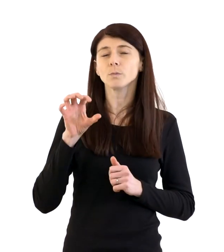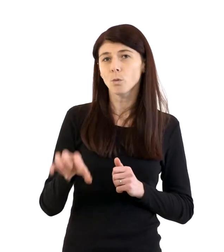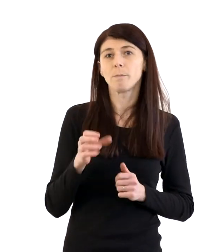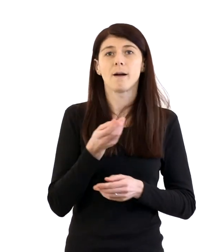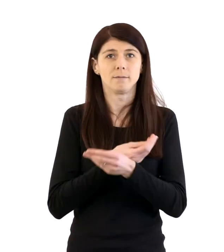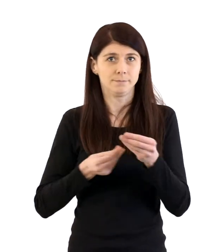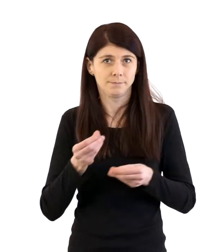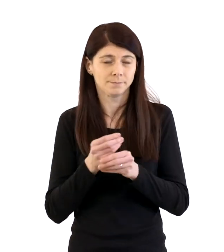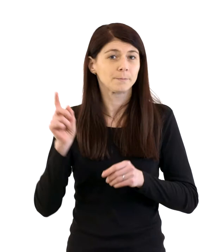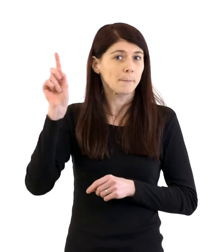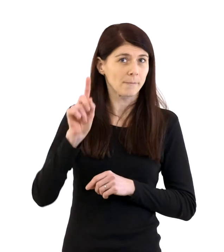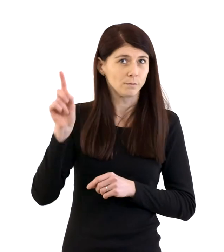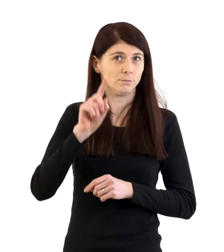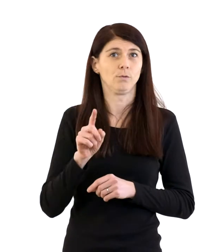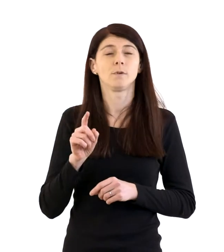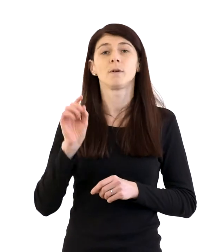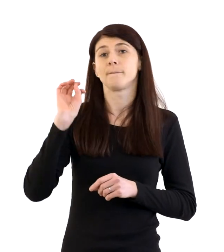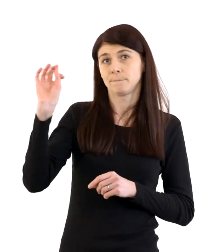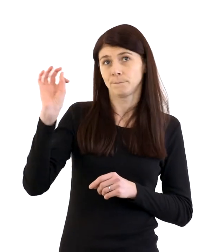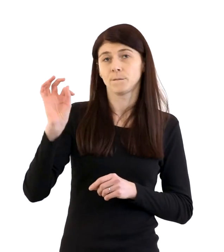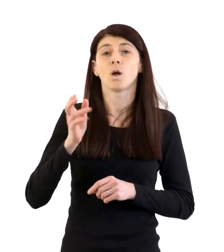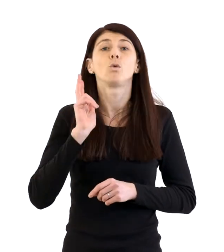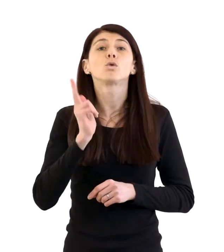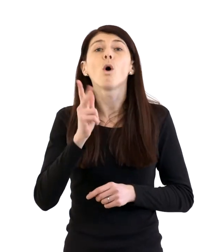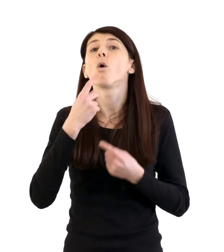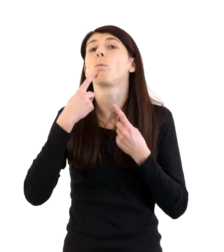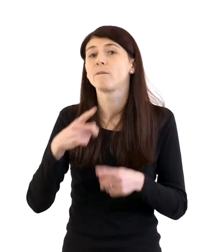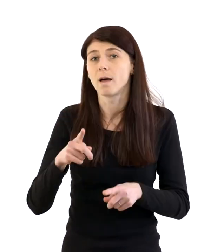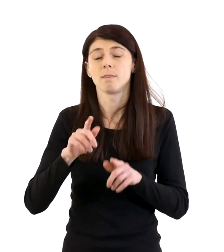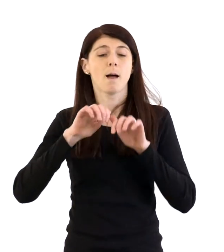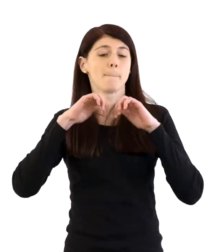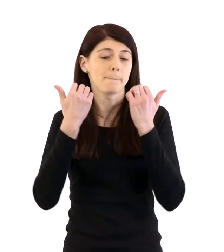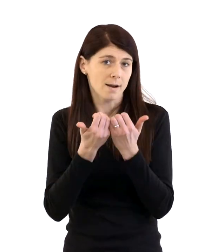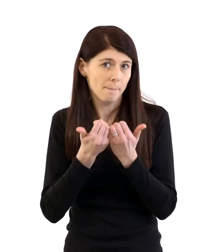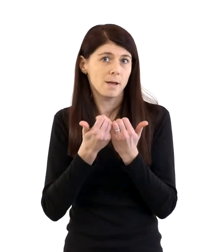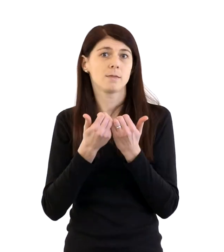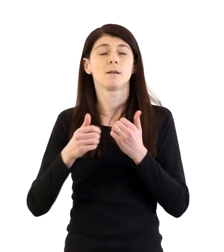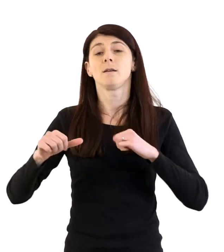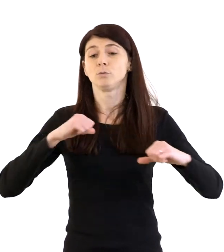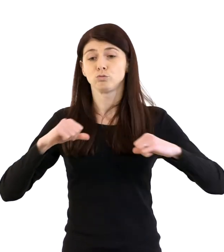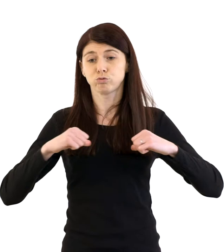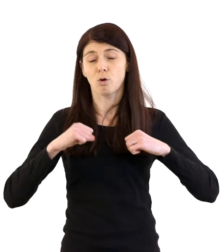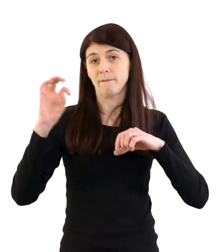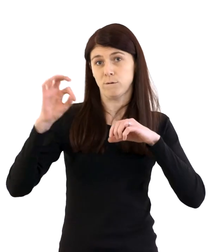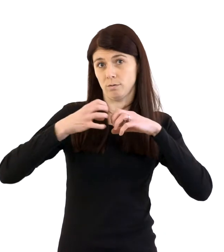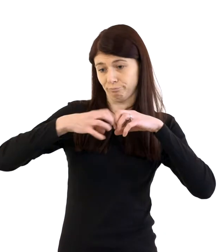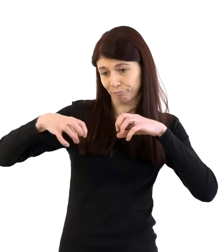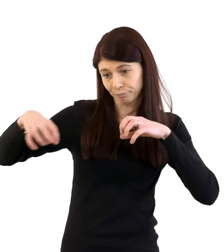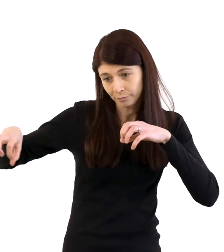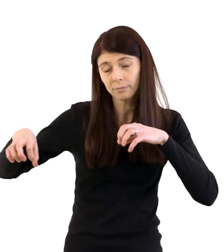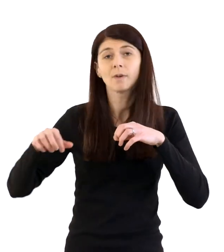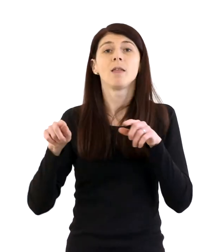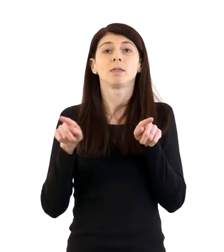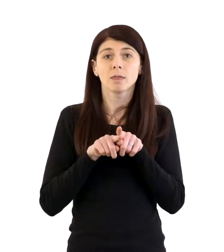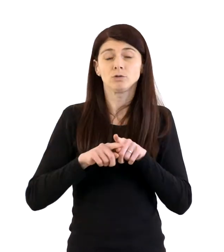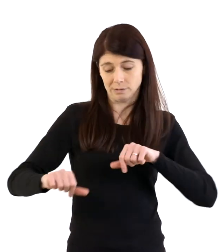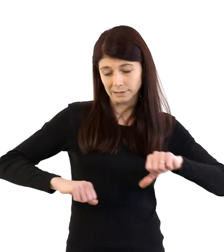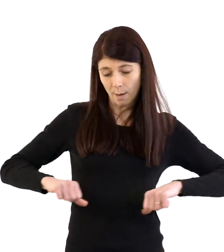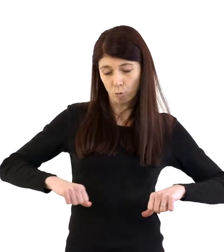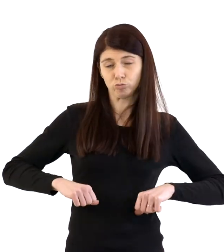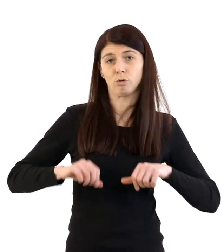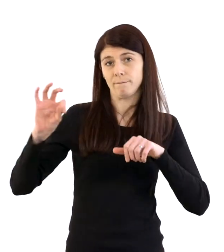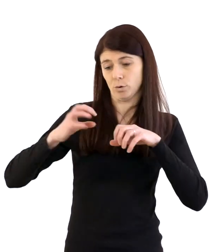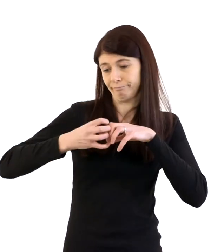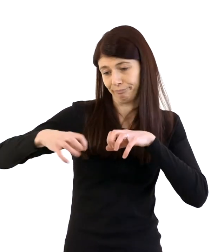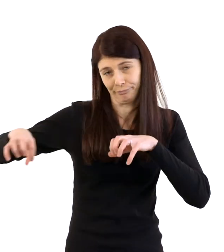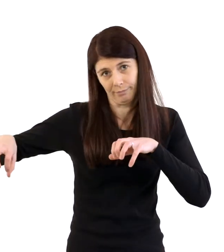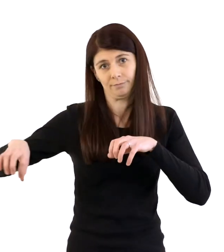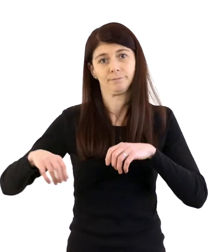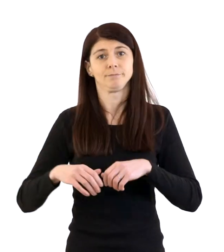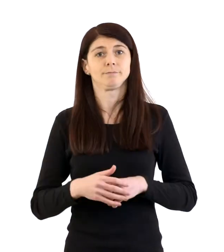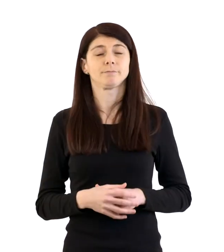Podmiotami finansów publicznych są przede wszystkim parlament, rząd i jego organy centralne oraz jednostki samorządu terytorialnego.